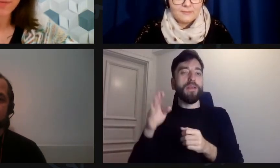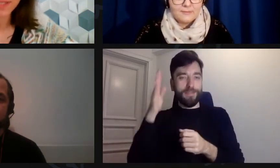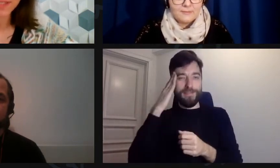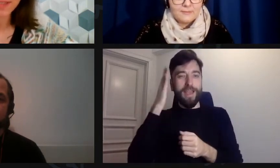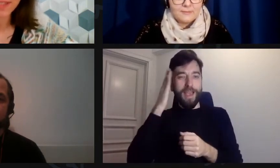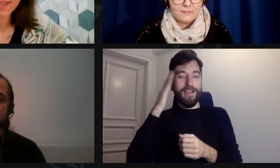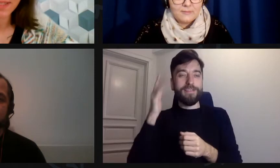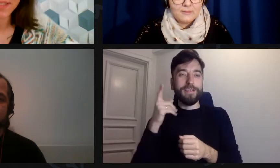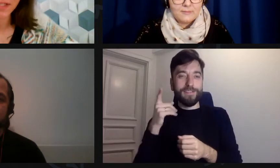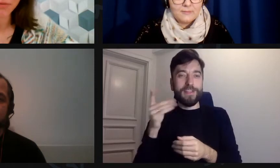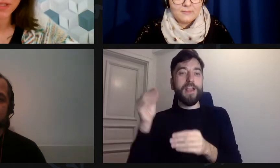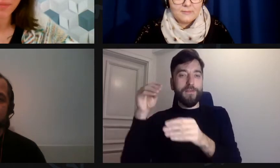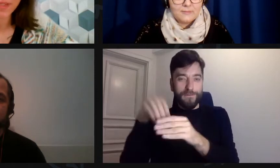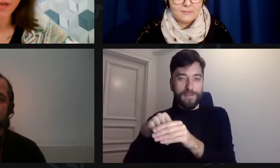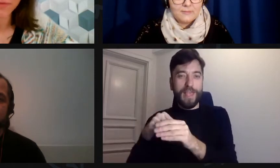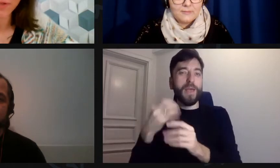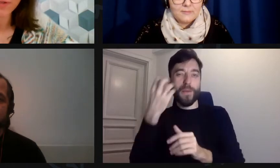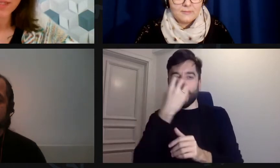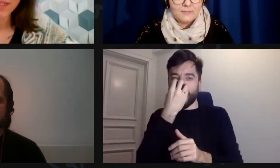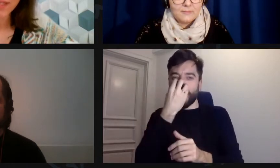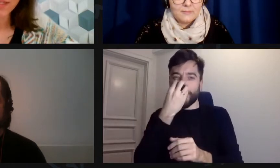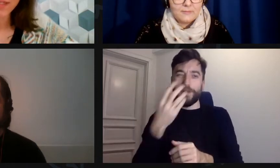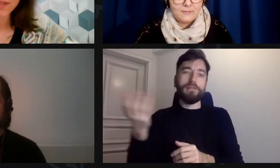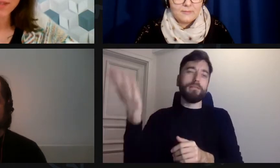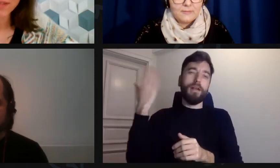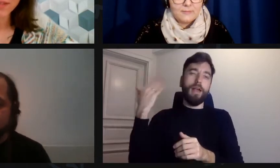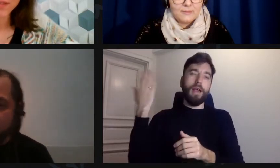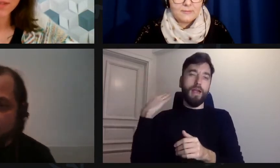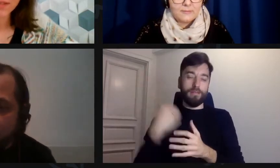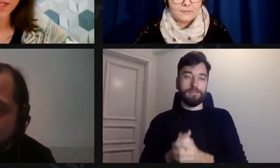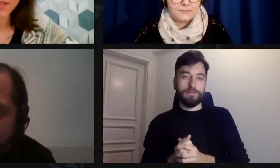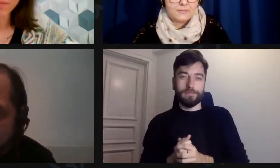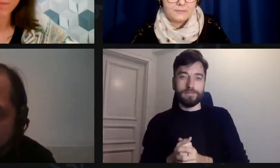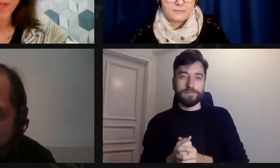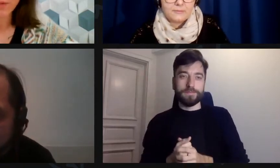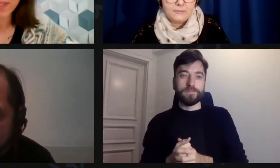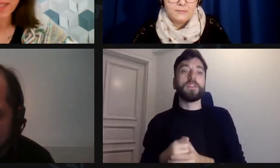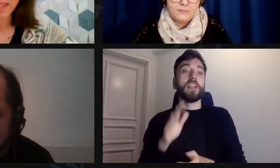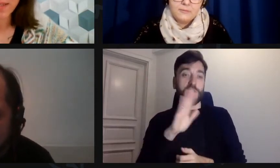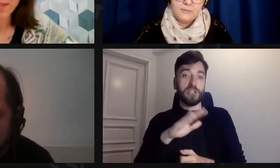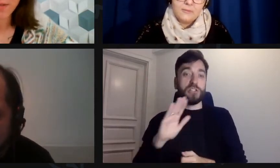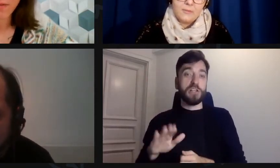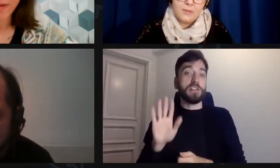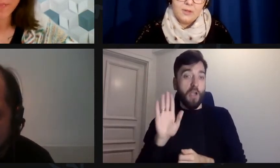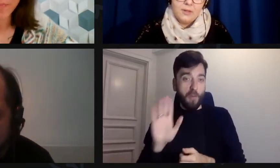że ten cyrk jest tam dawno i dzieci mają te zajęcia.